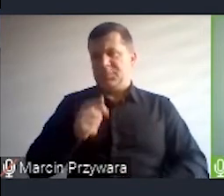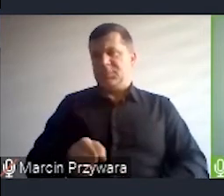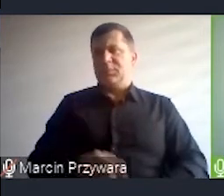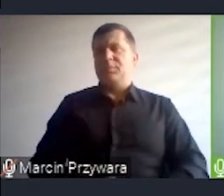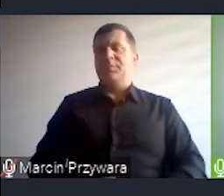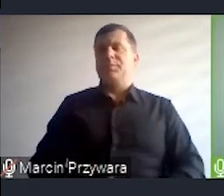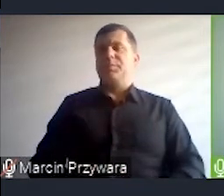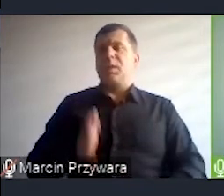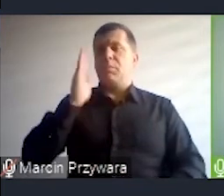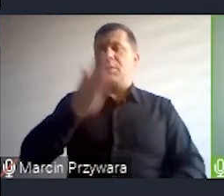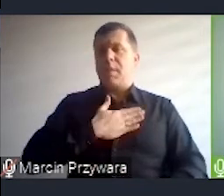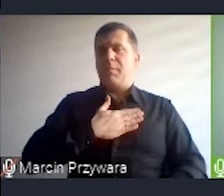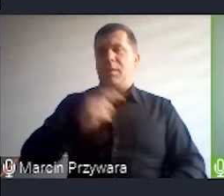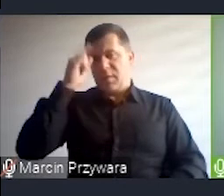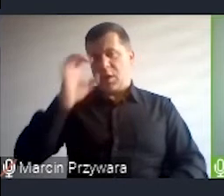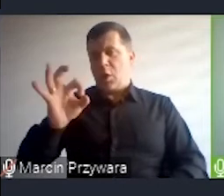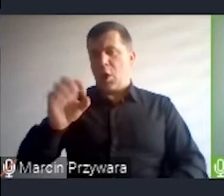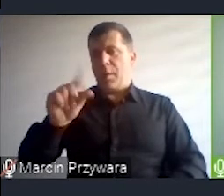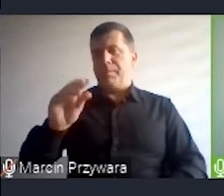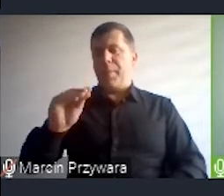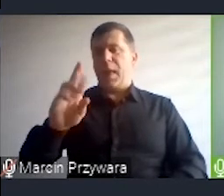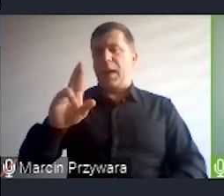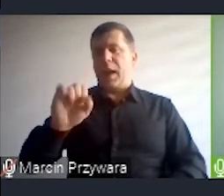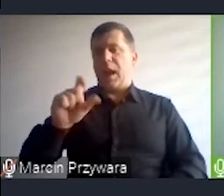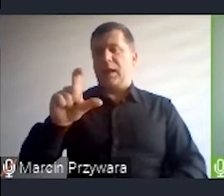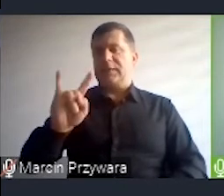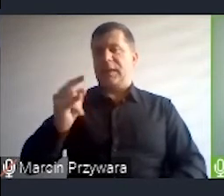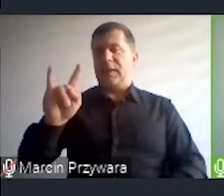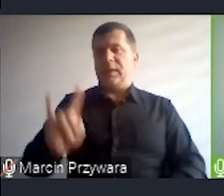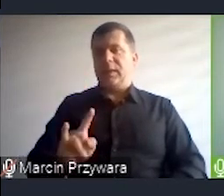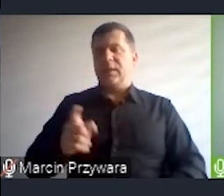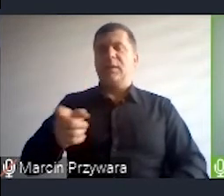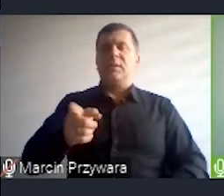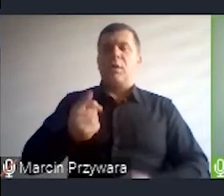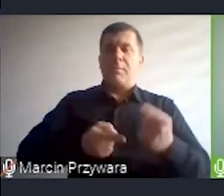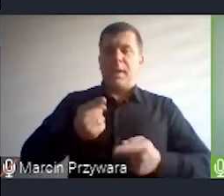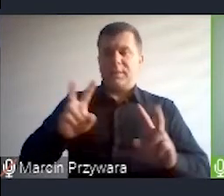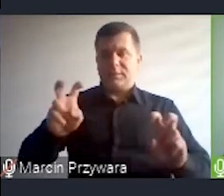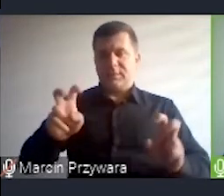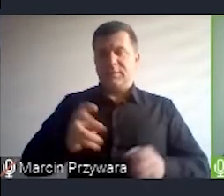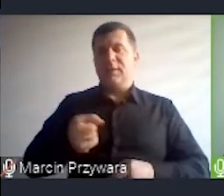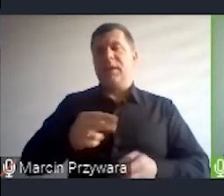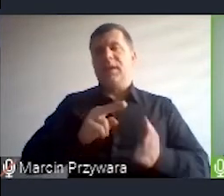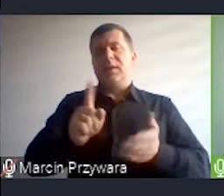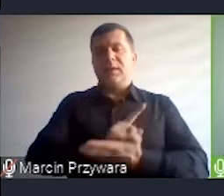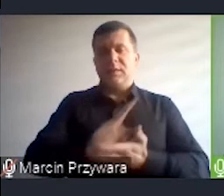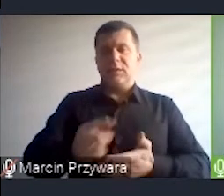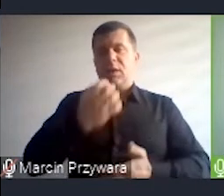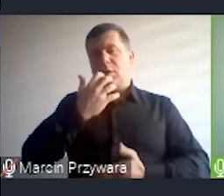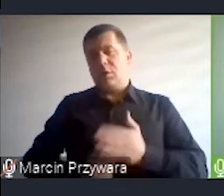Potem mamy operacyjny, gdzie ryzyko i pożytki są dzielone